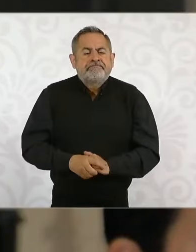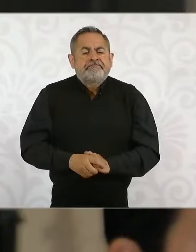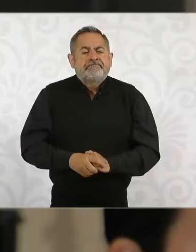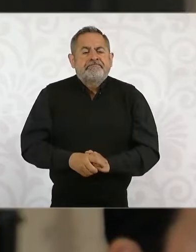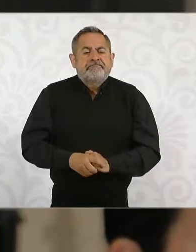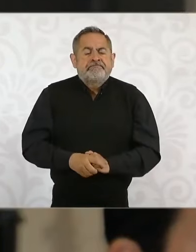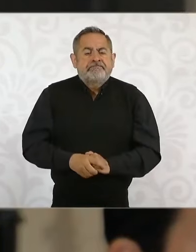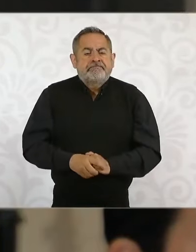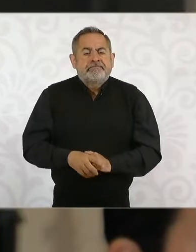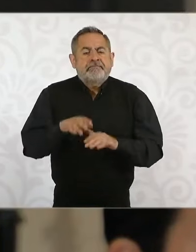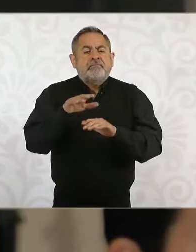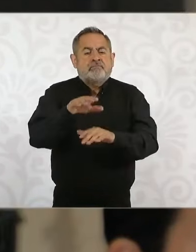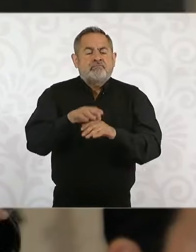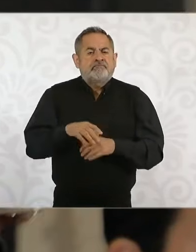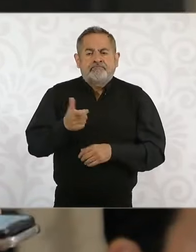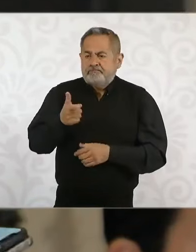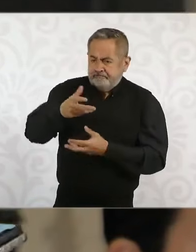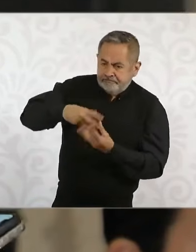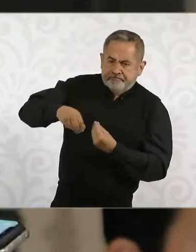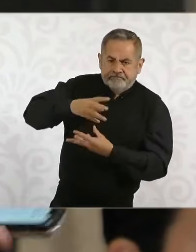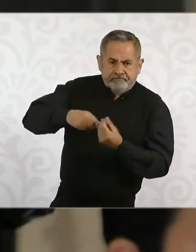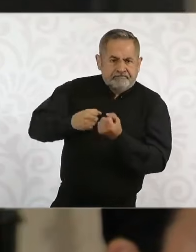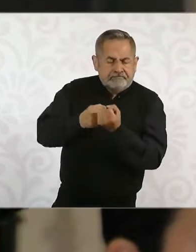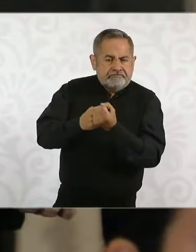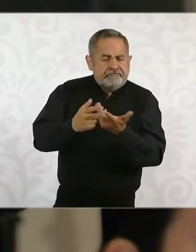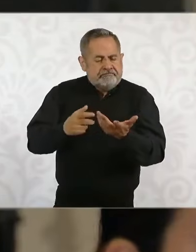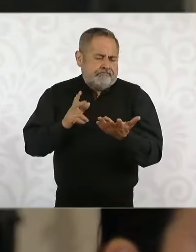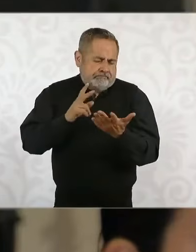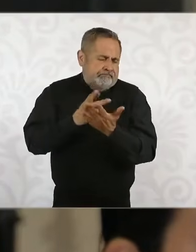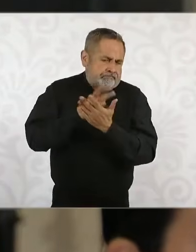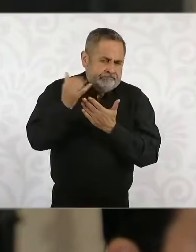en materia de sostenibilidad, entiendo que son estos proyectos que que van a